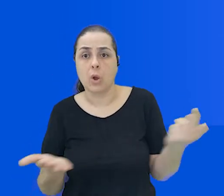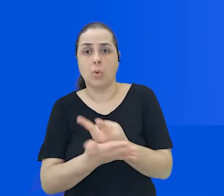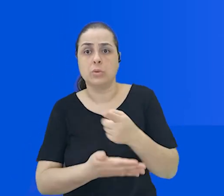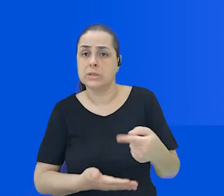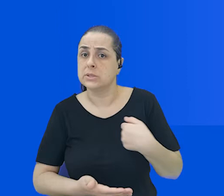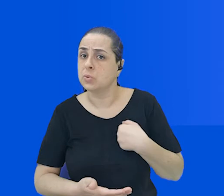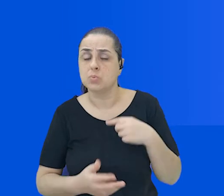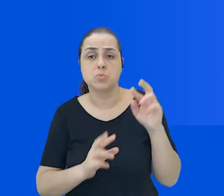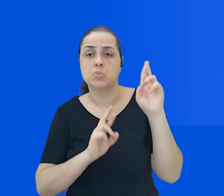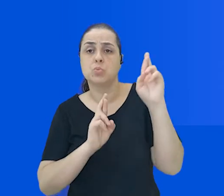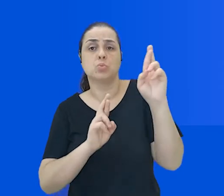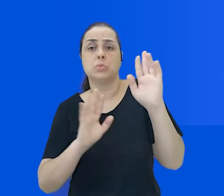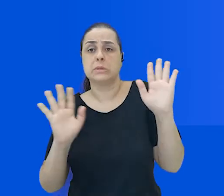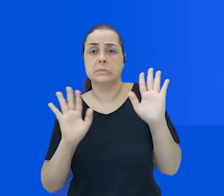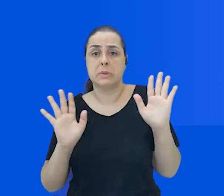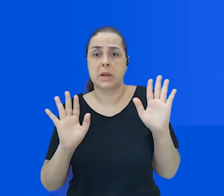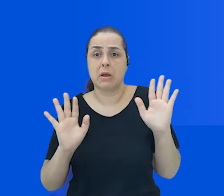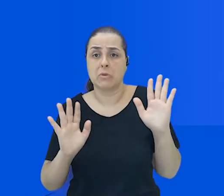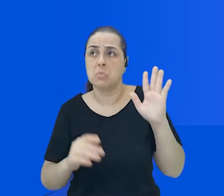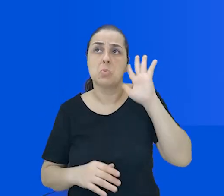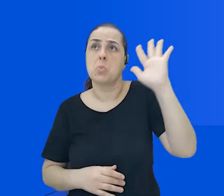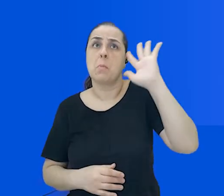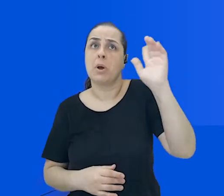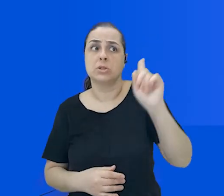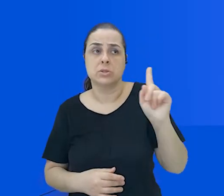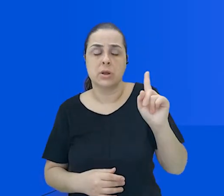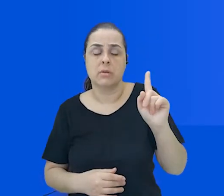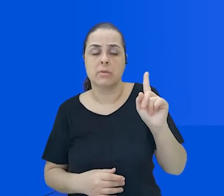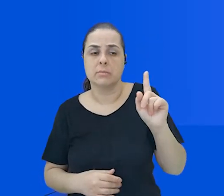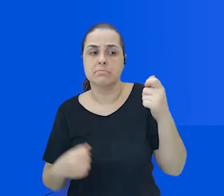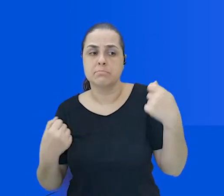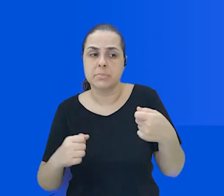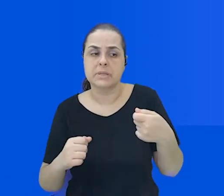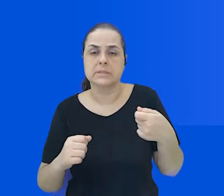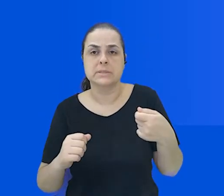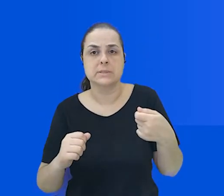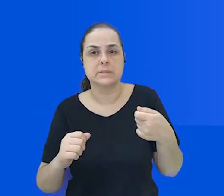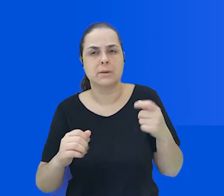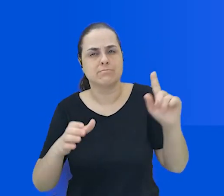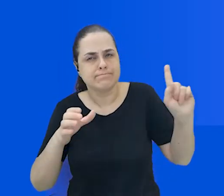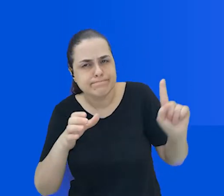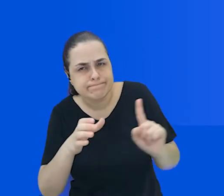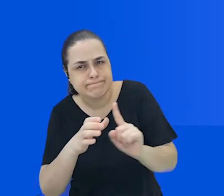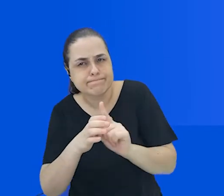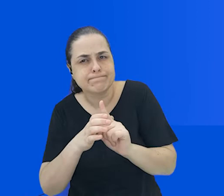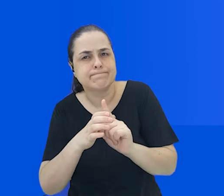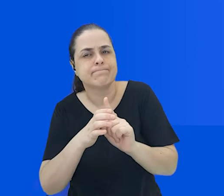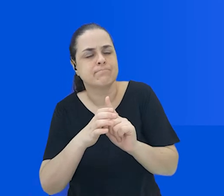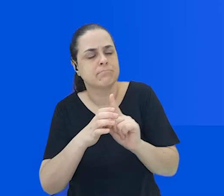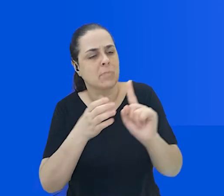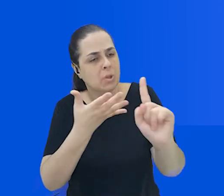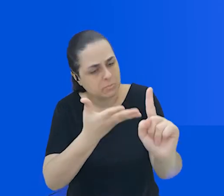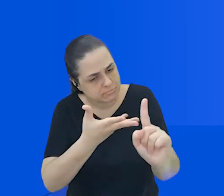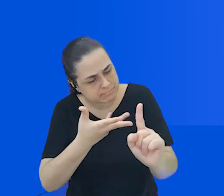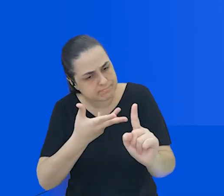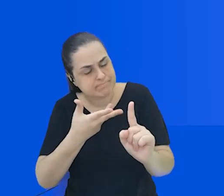Eu acho que a gente tem mais habilidades de compreensão e de acolhimento, porque tem se falado mais de saúde mental e emocional.